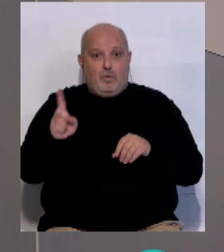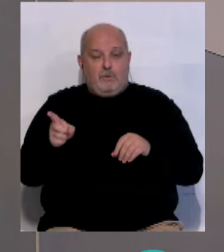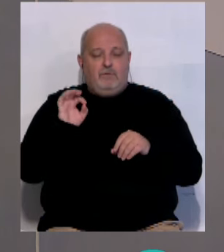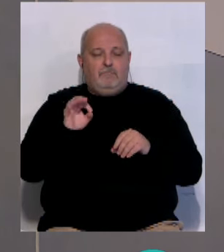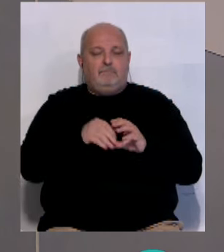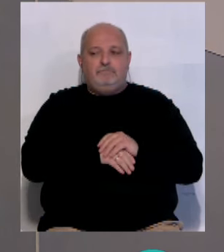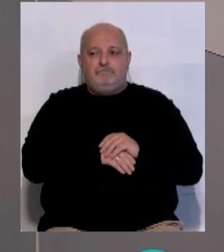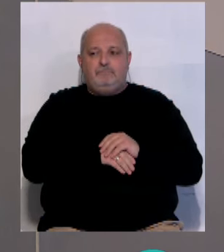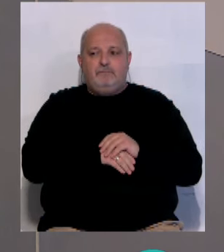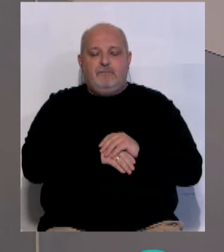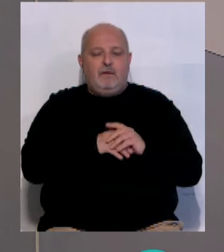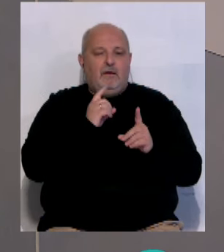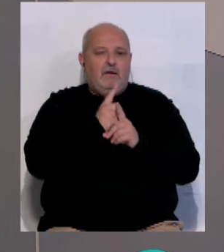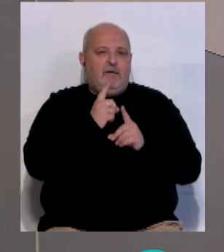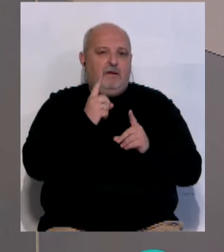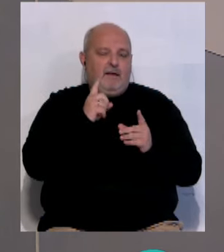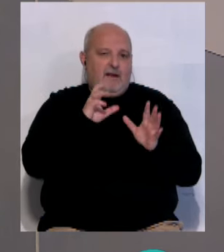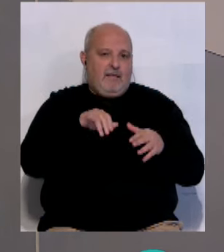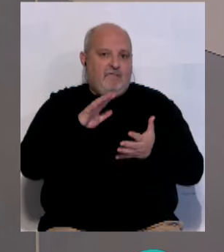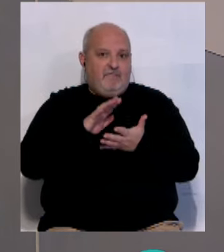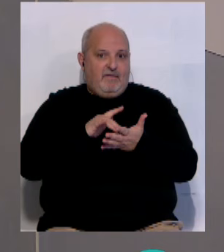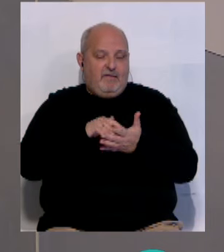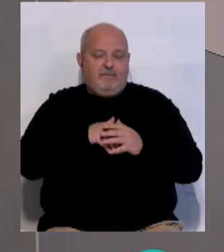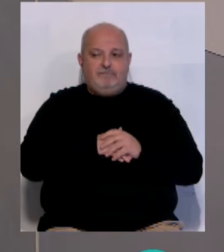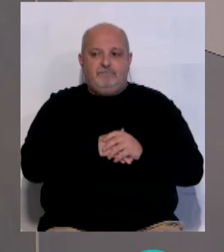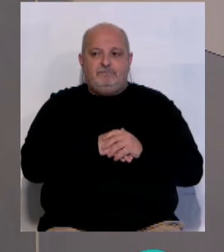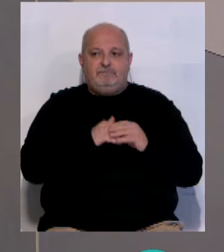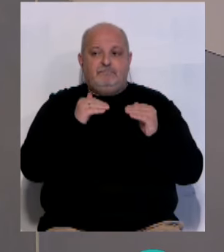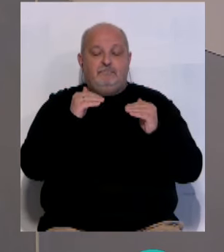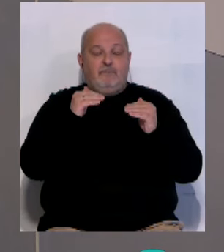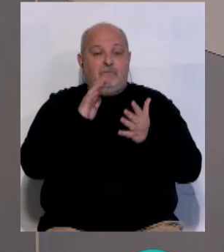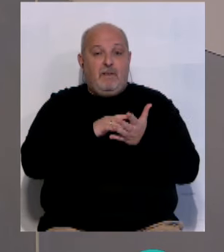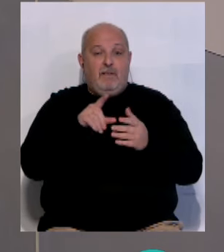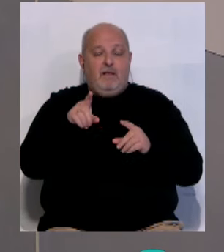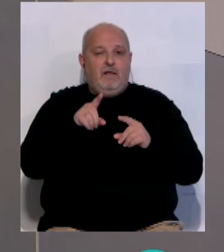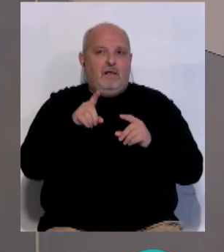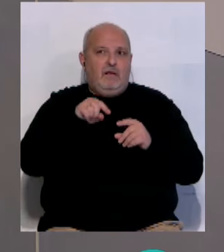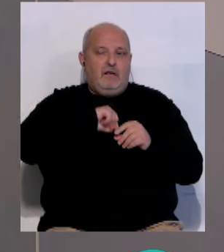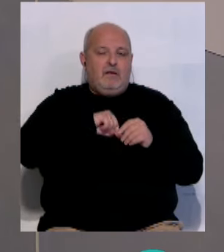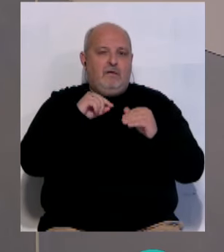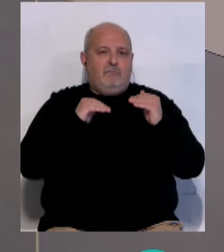tarde ante el Valencia club de fútbol el Valencia que está desahogado en la tabla clasificatoria